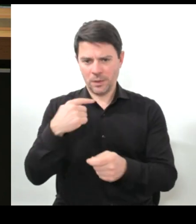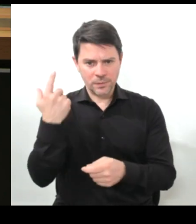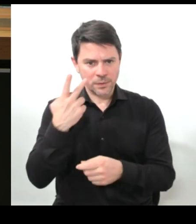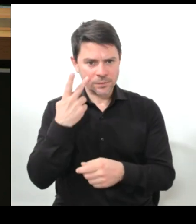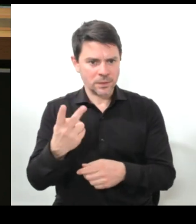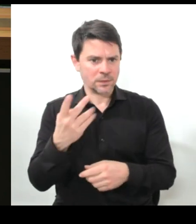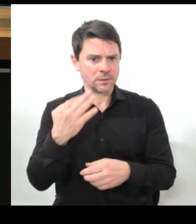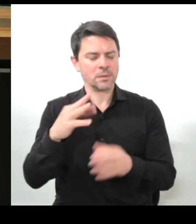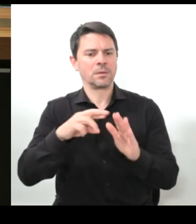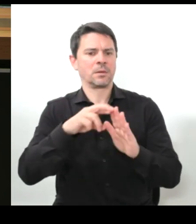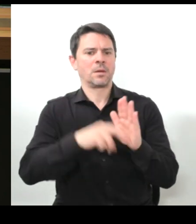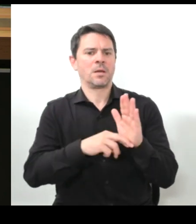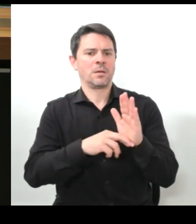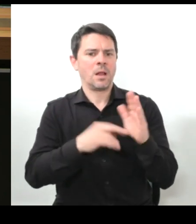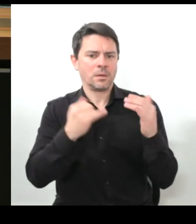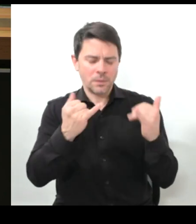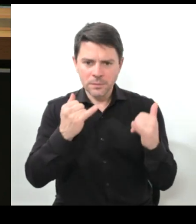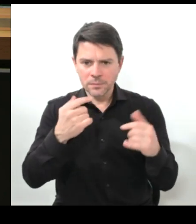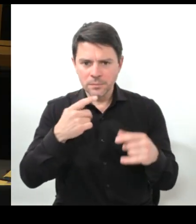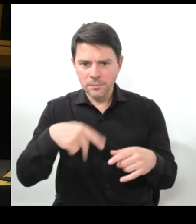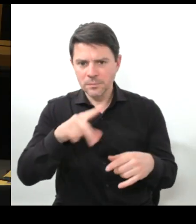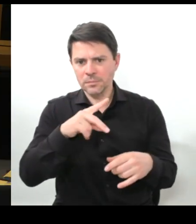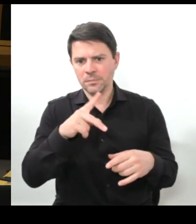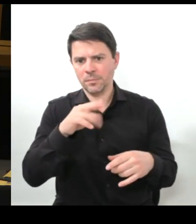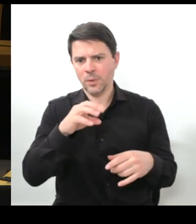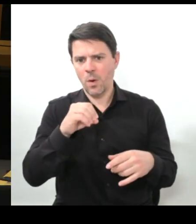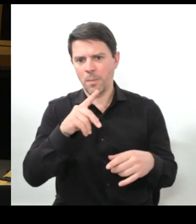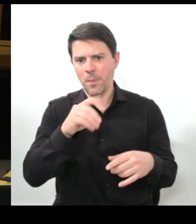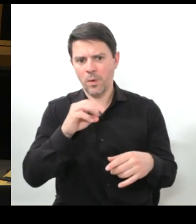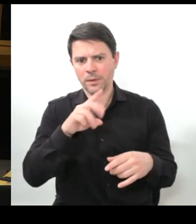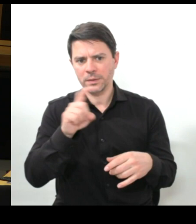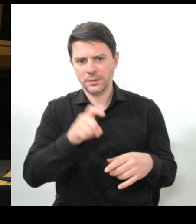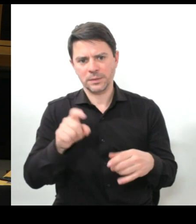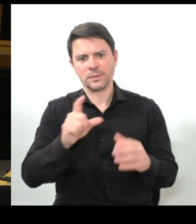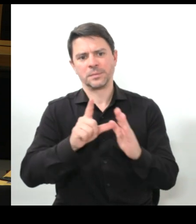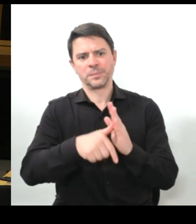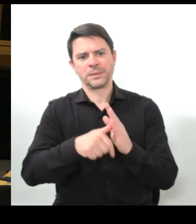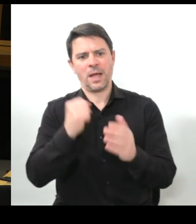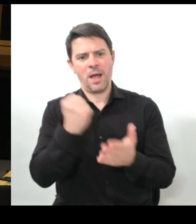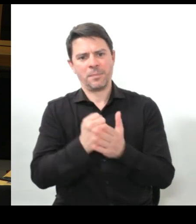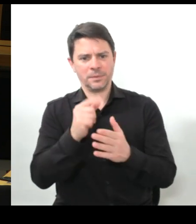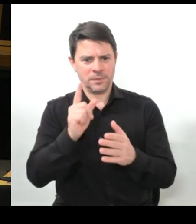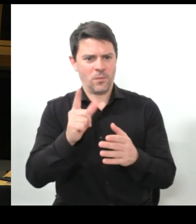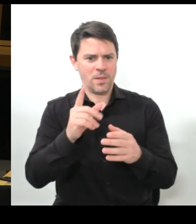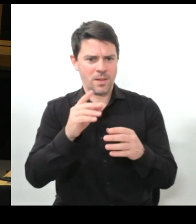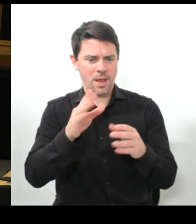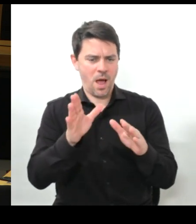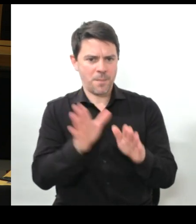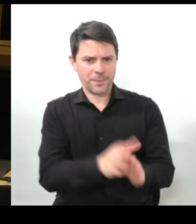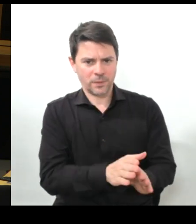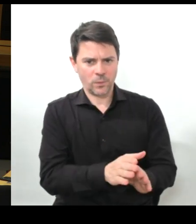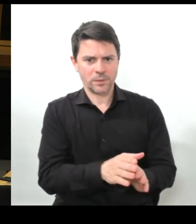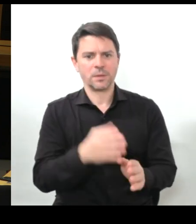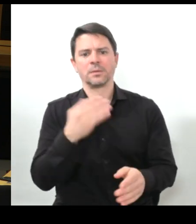Verwaltung, einer verantwortlichen Verwaltung, wo auch jede Berlinerin und jeder Berliner sicher